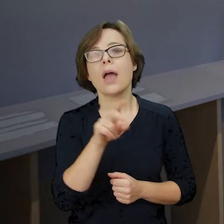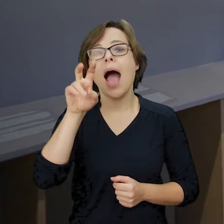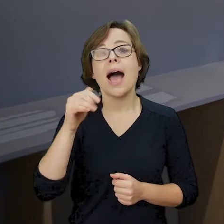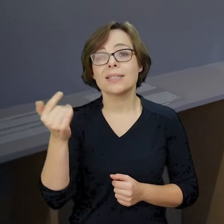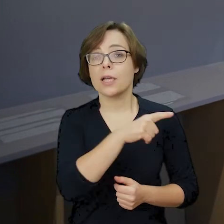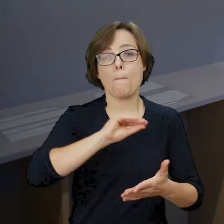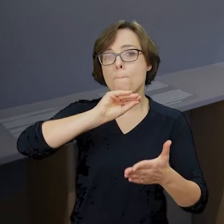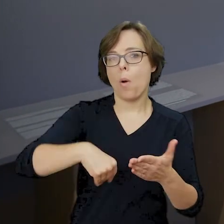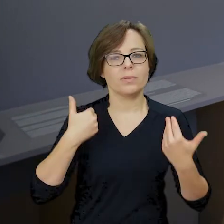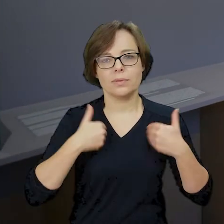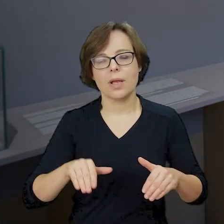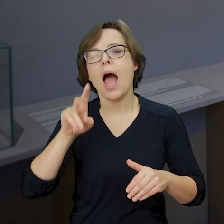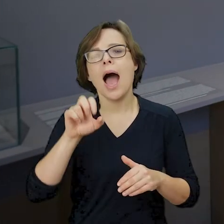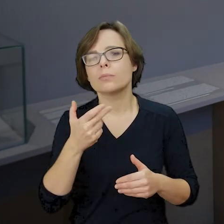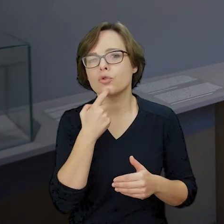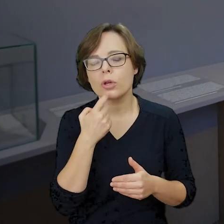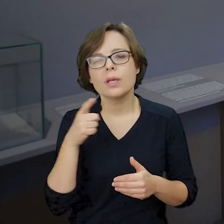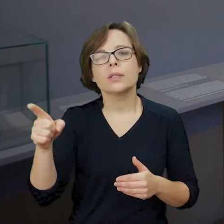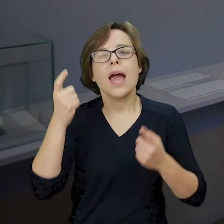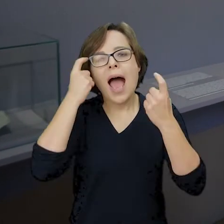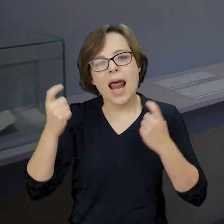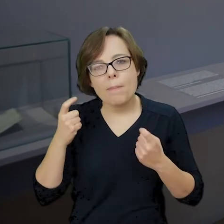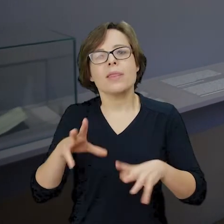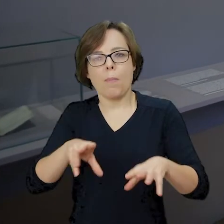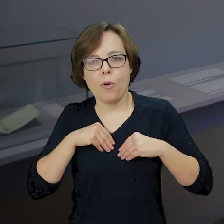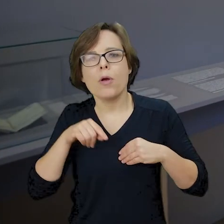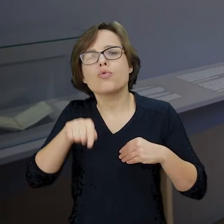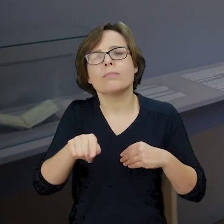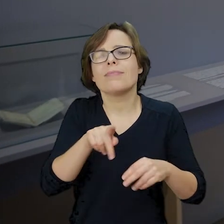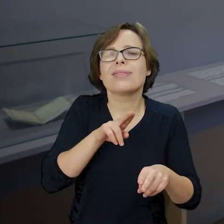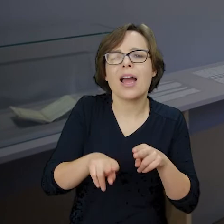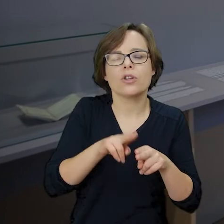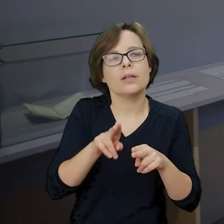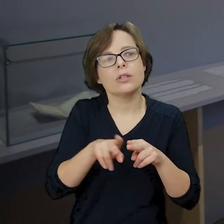czyli aprobat rabinicznych, które stanowiły narzędzie kontroli i cenzury treści.